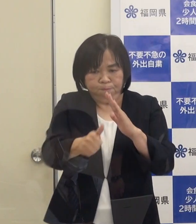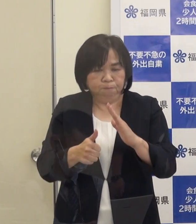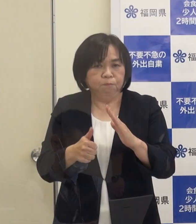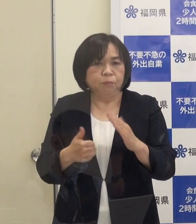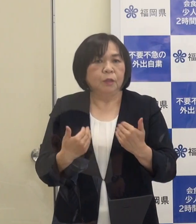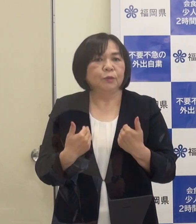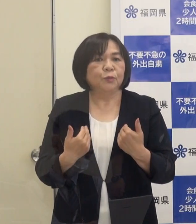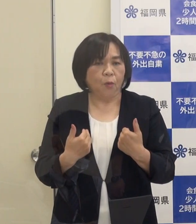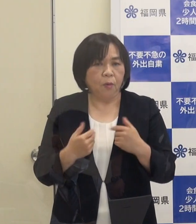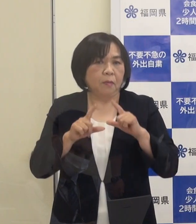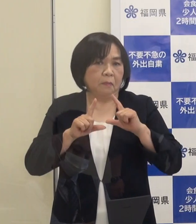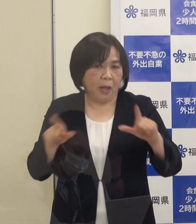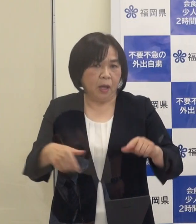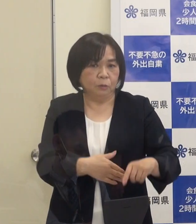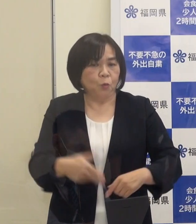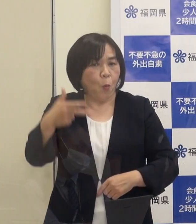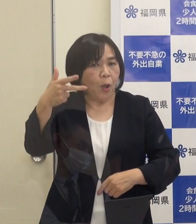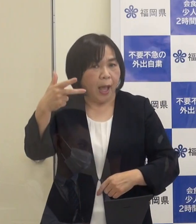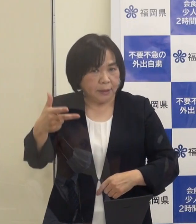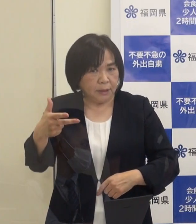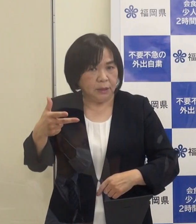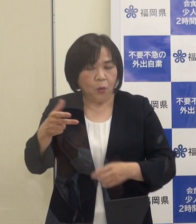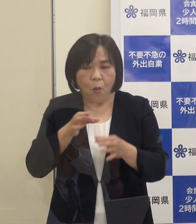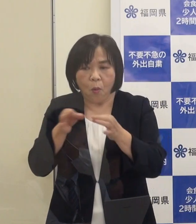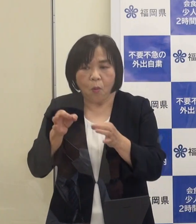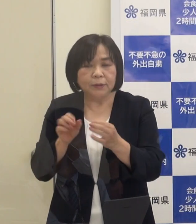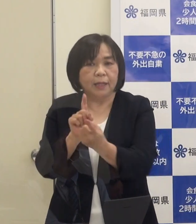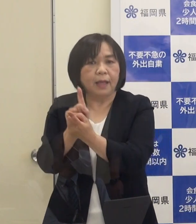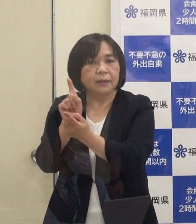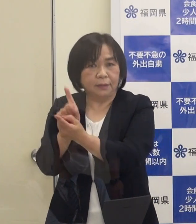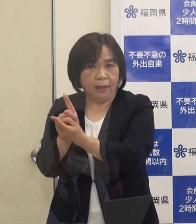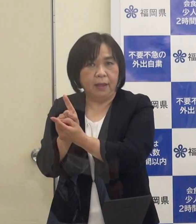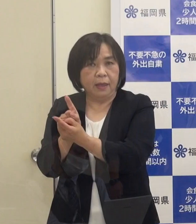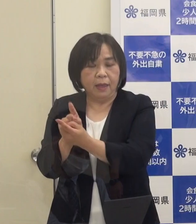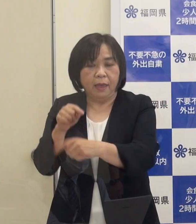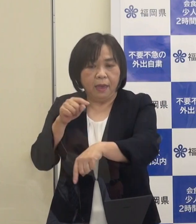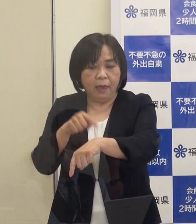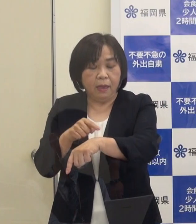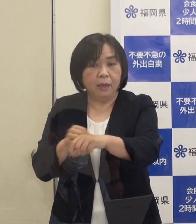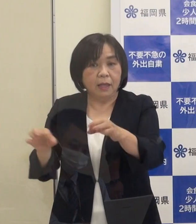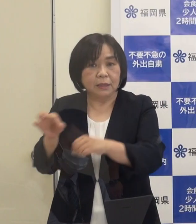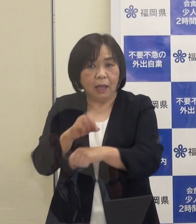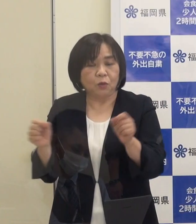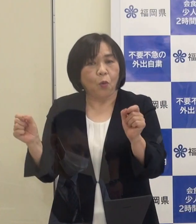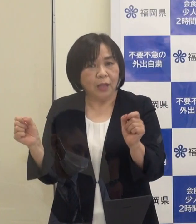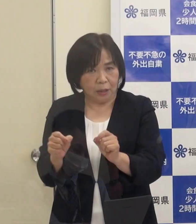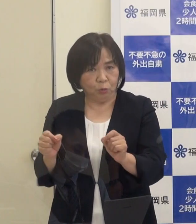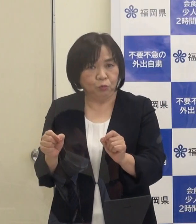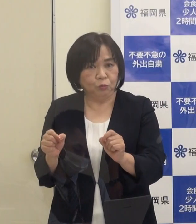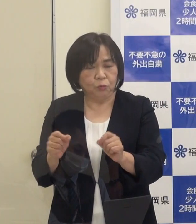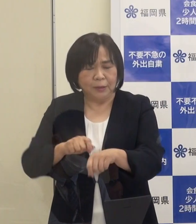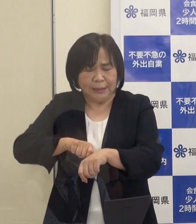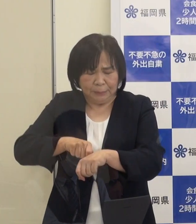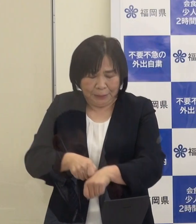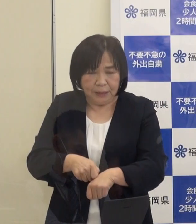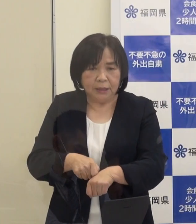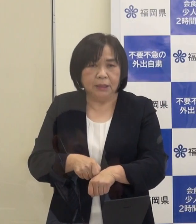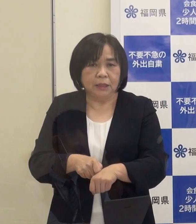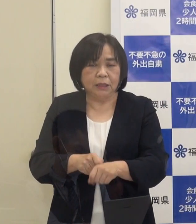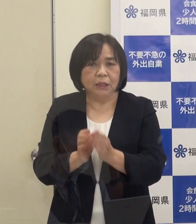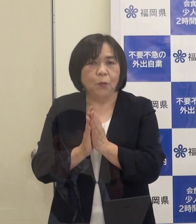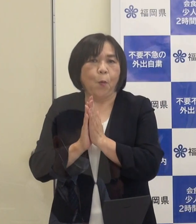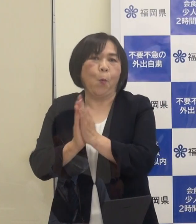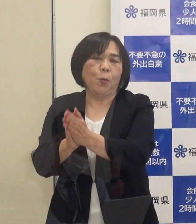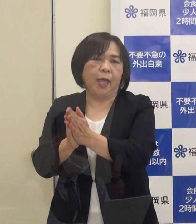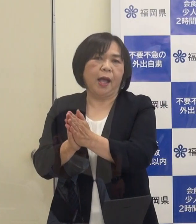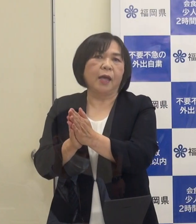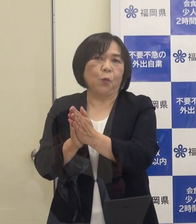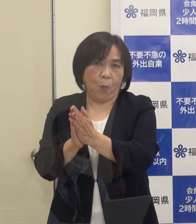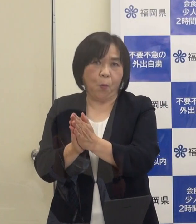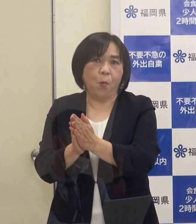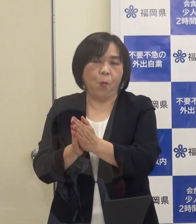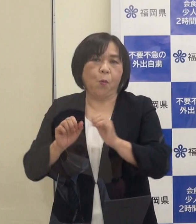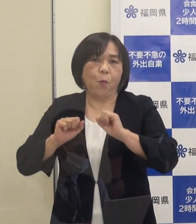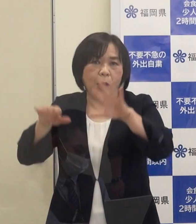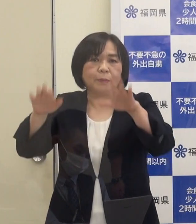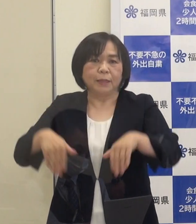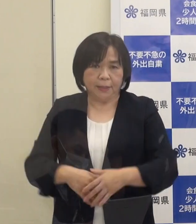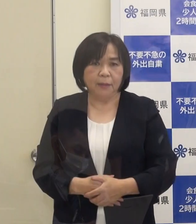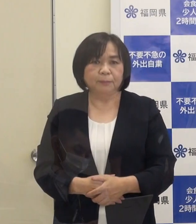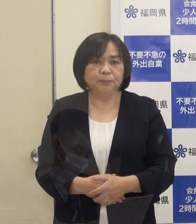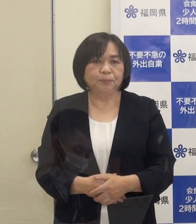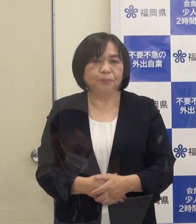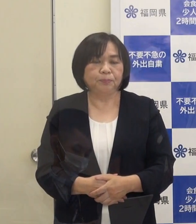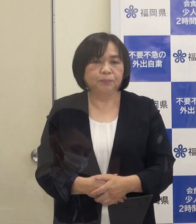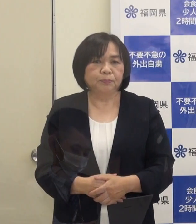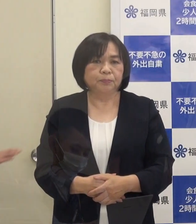福岡市内の飲食店の皆さんに対して営業時間の短縮という厳しい要請を行いました